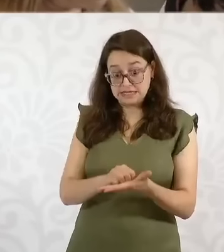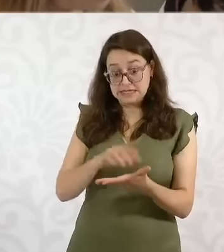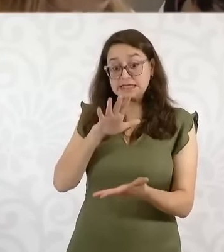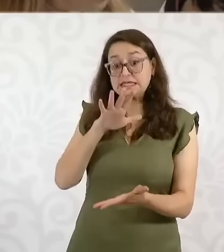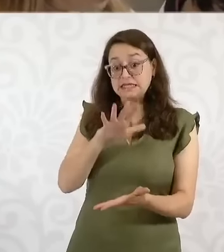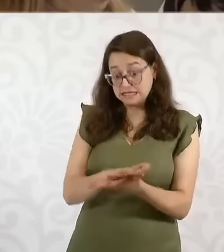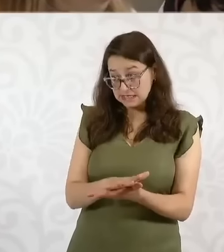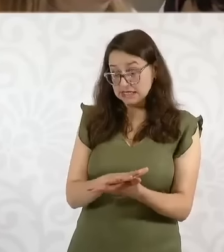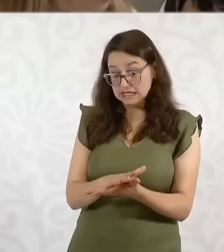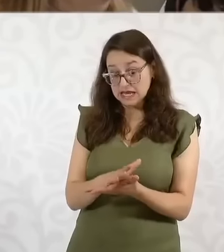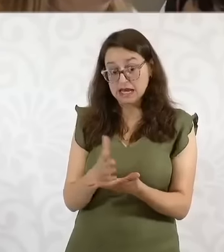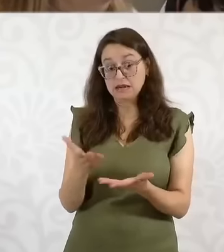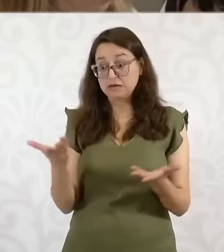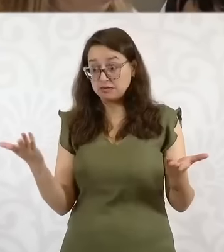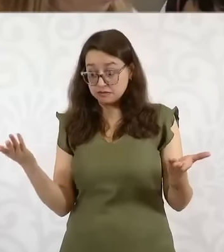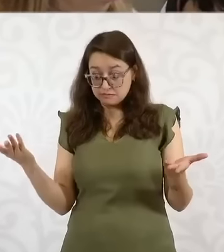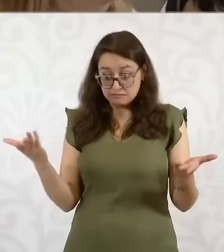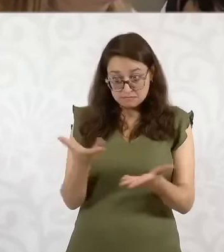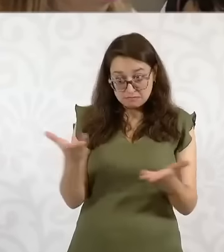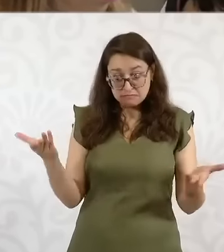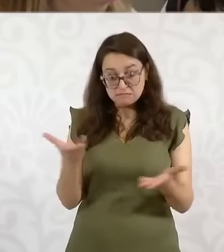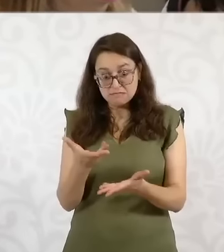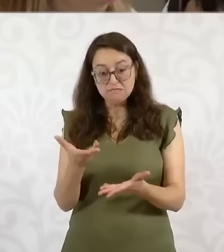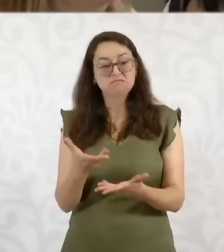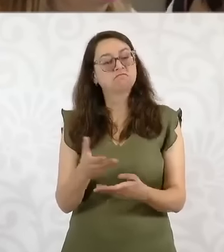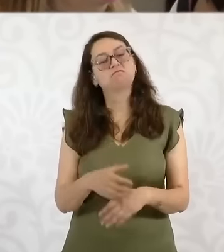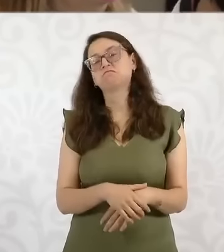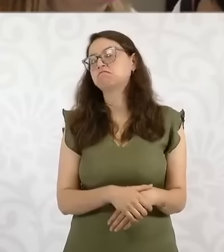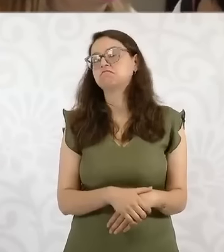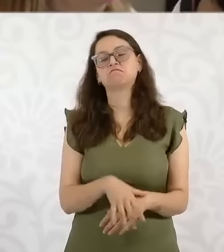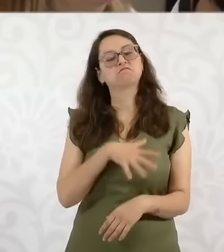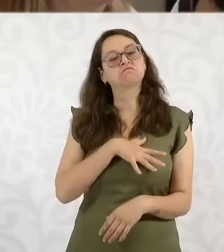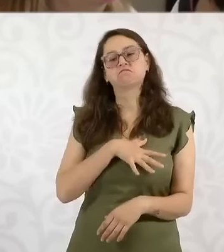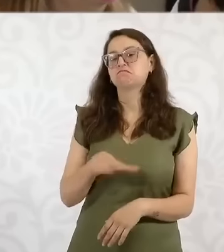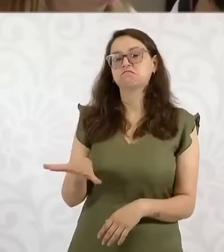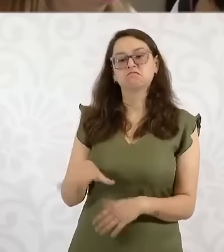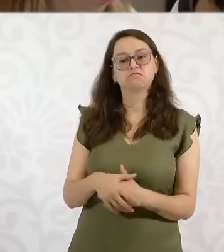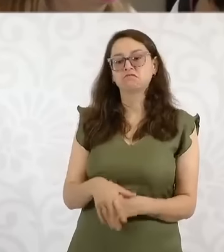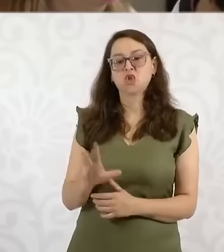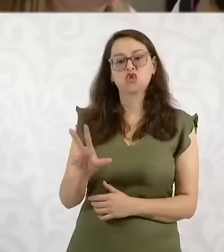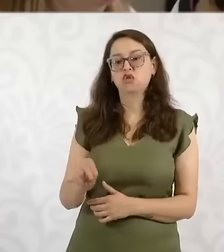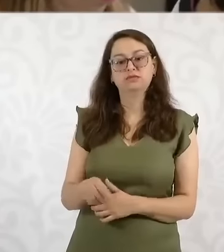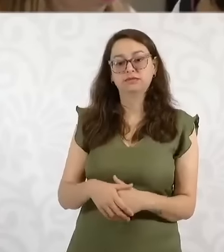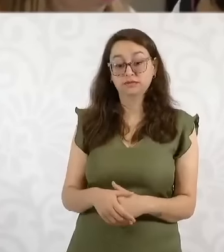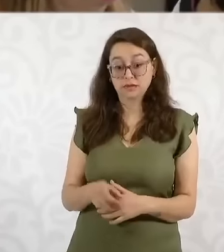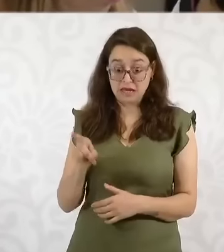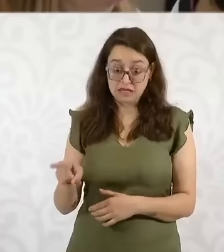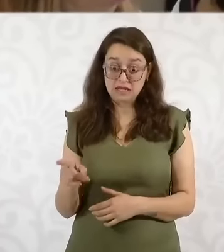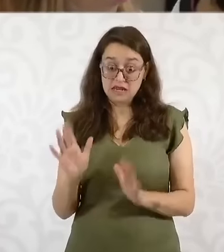finalmente modificar las medidas cautelares que tiene Brenda Quevedo y que pueda salir, que pueda